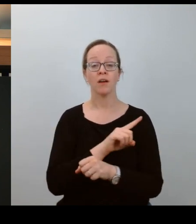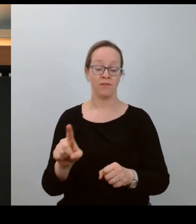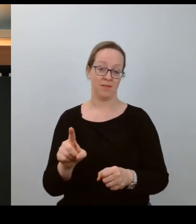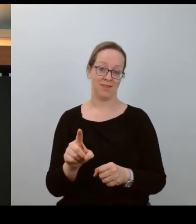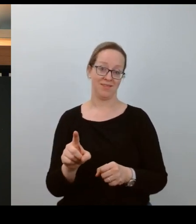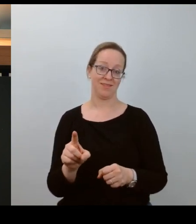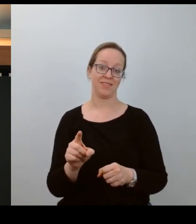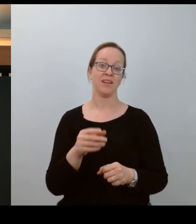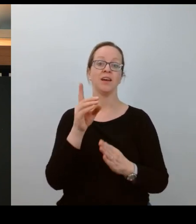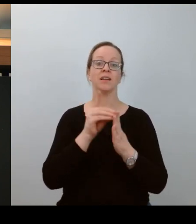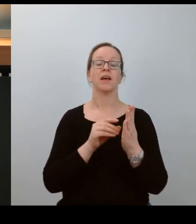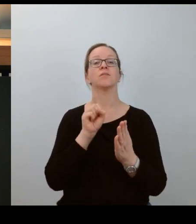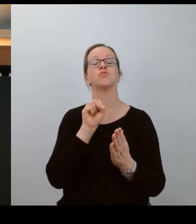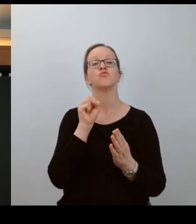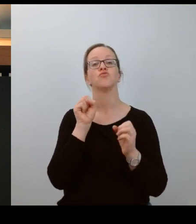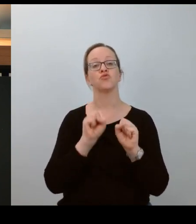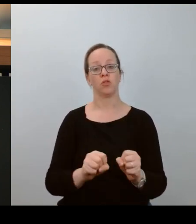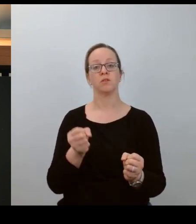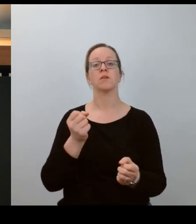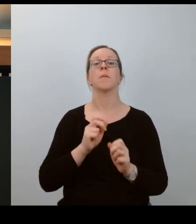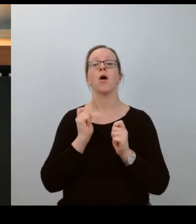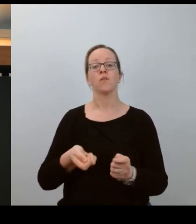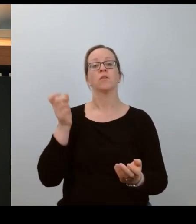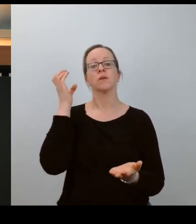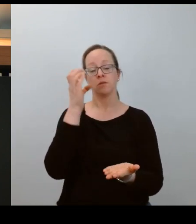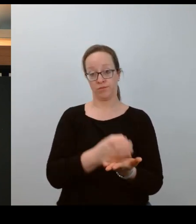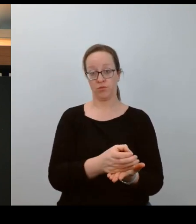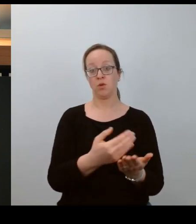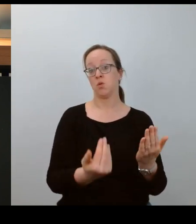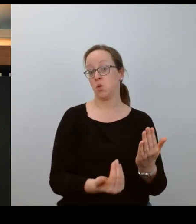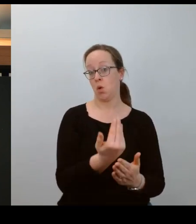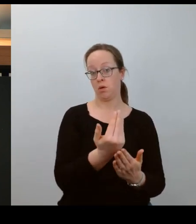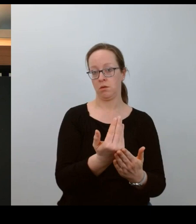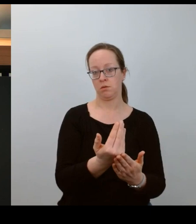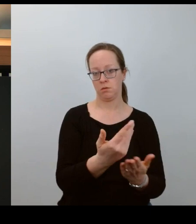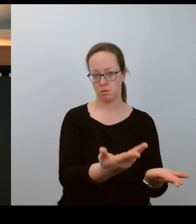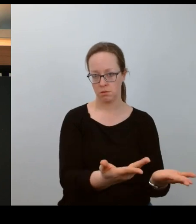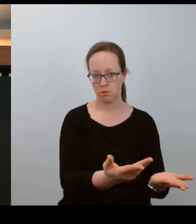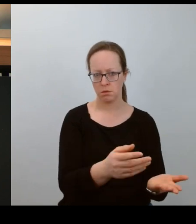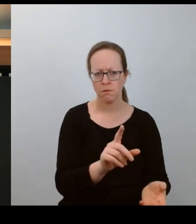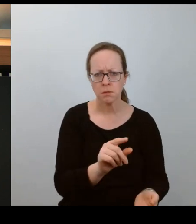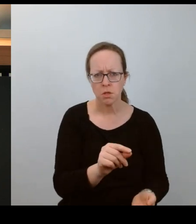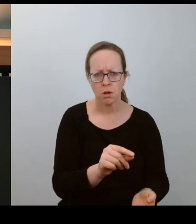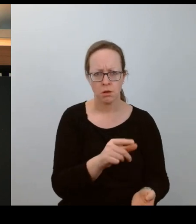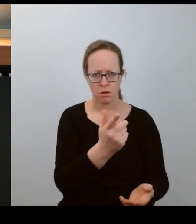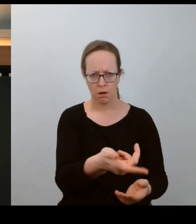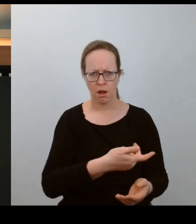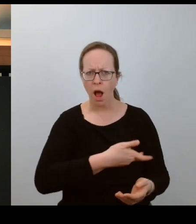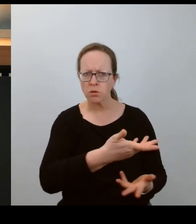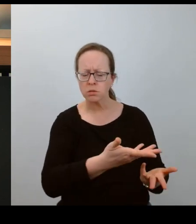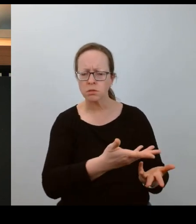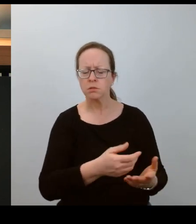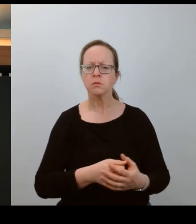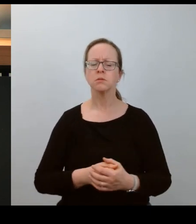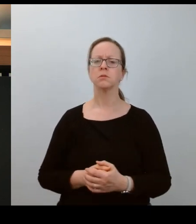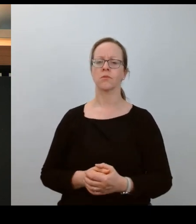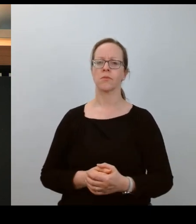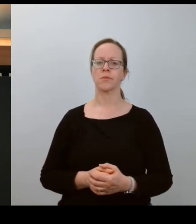Informationsfreiheit endete im Januar 21 und konnte aufgrund gesetzlicher Vorschriften um weitere neun Monate verlängert werden.